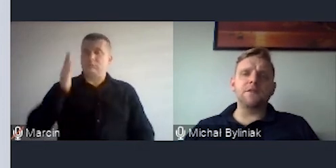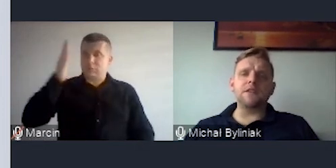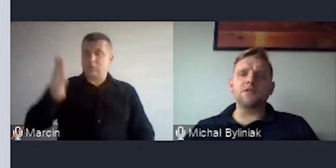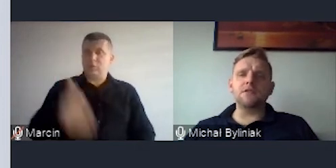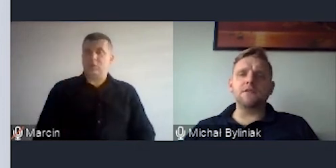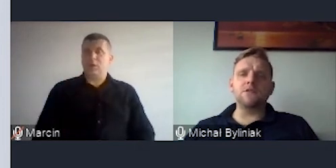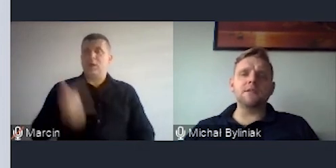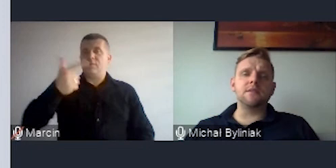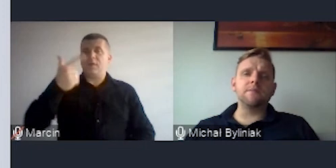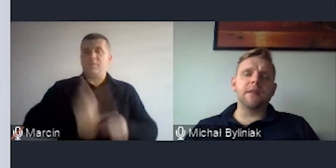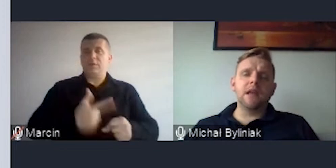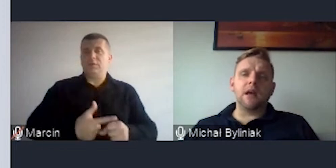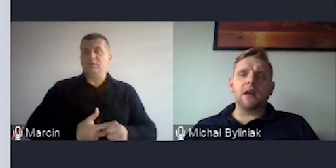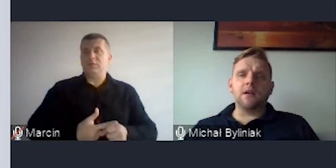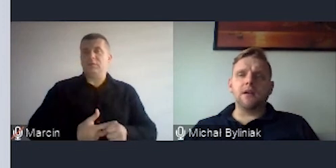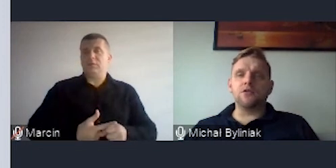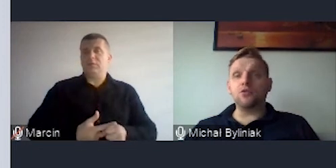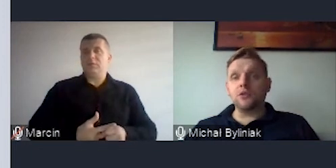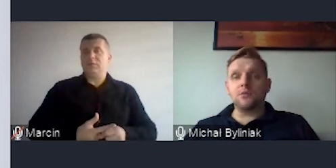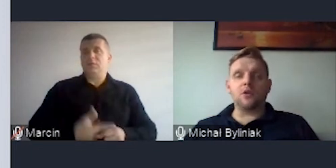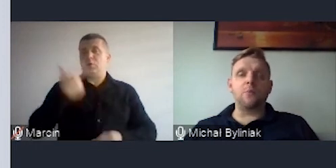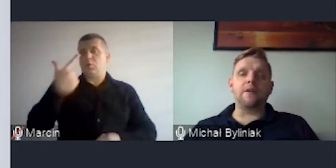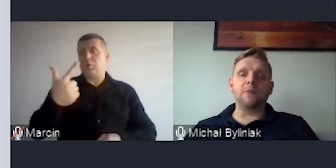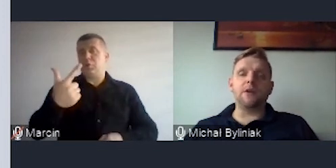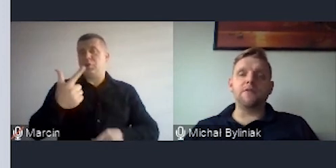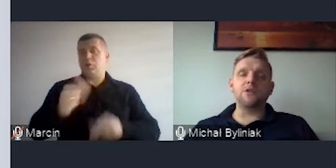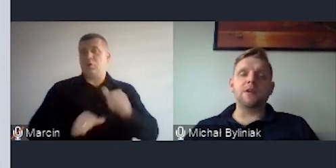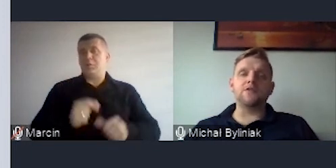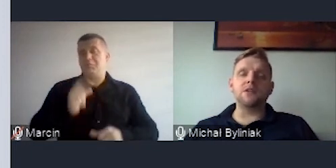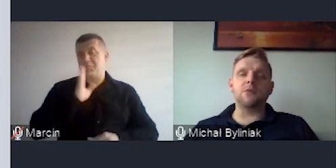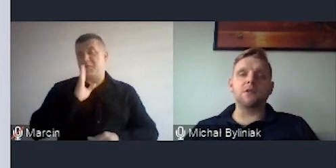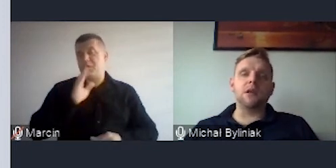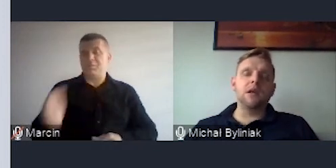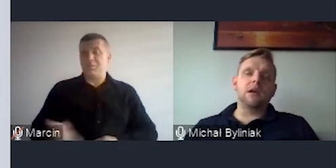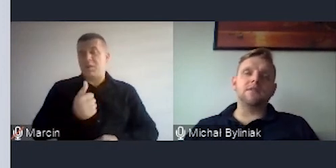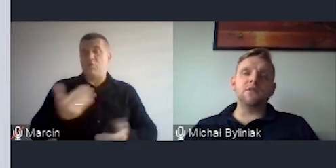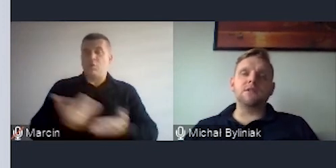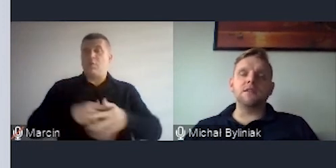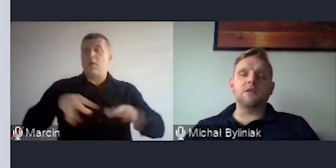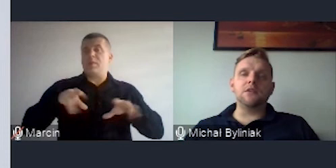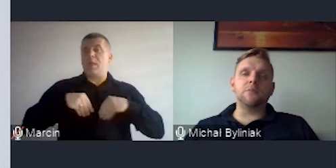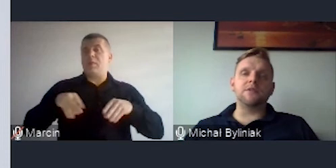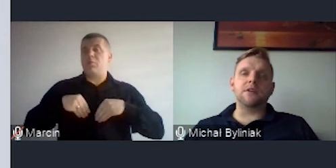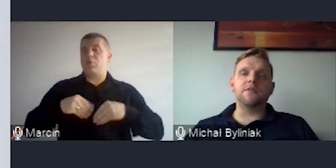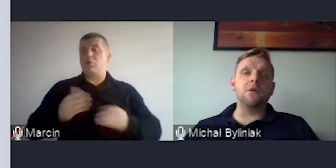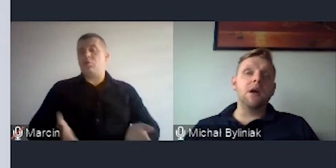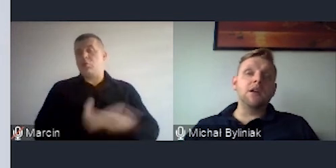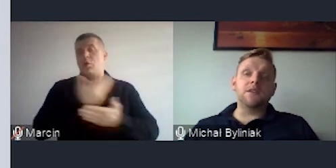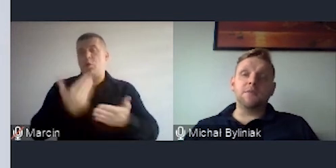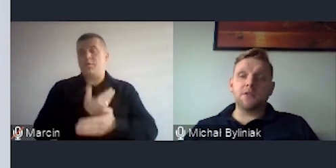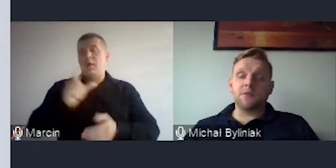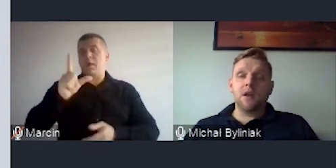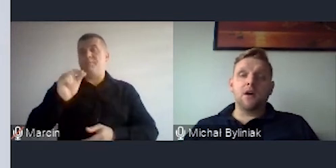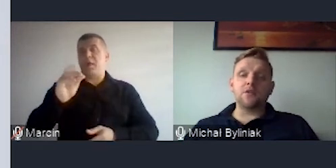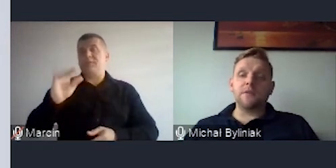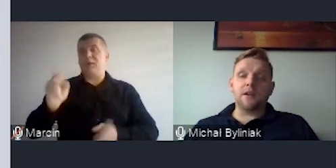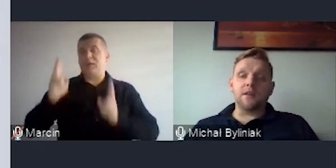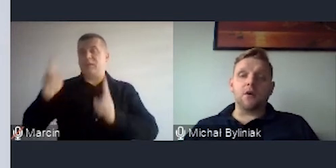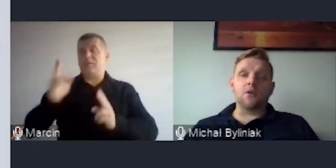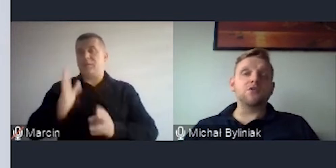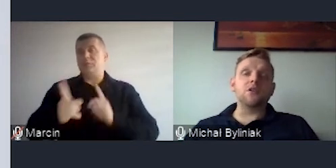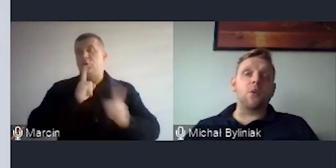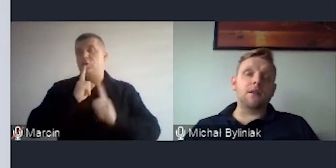W 2022 roku pewnie pojawią się pewnie nabory związane z kolejną perspektywą i wtedy będziemy rozmawiali o szczegółach.